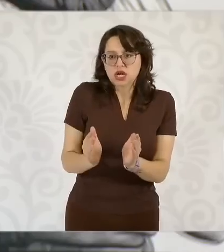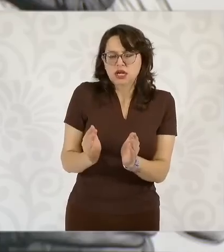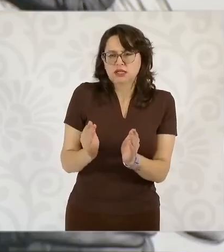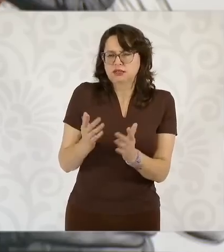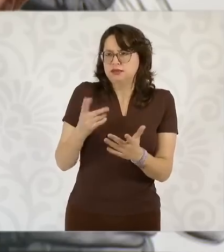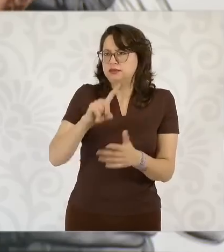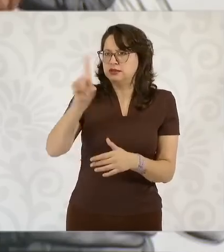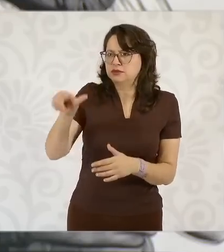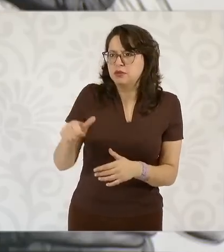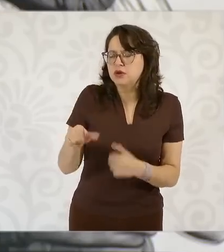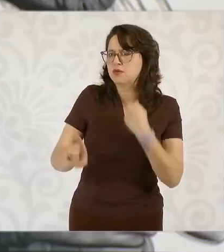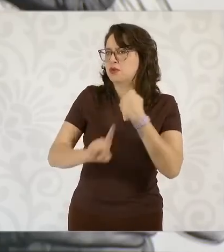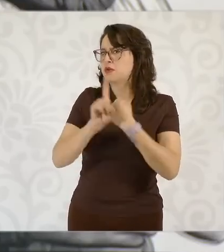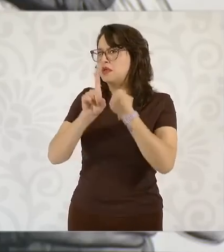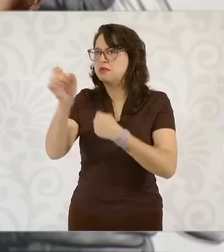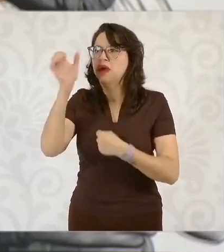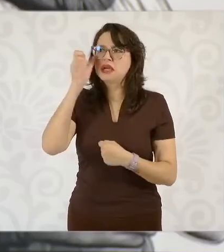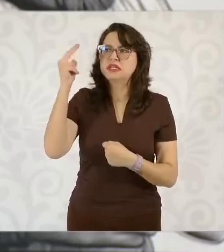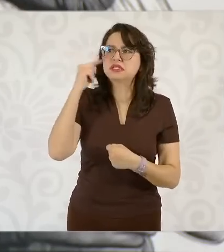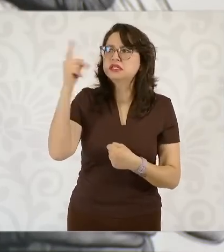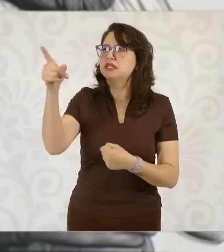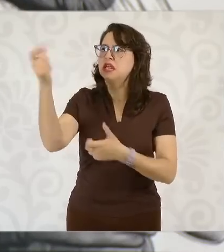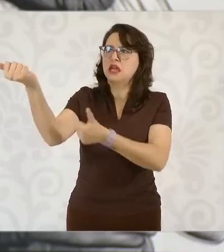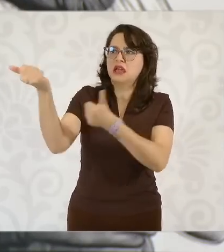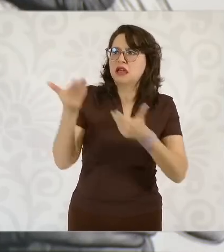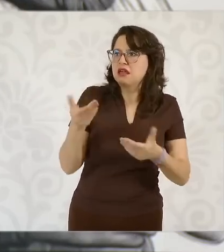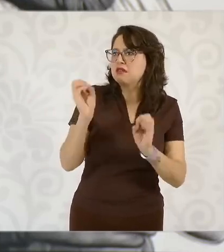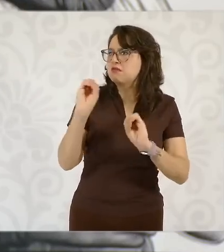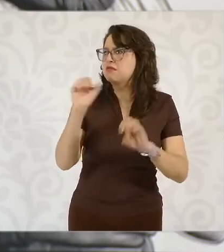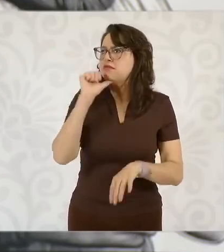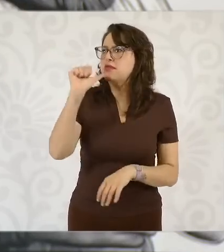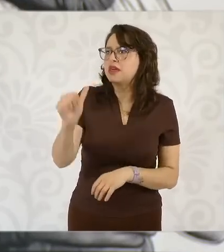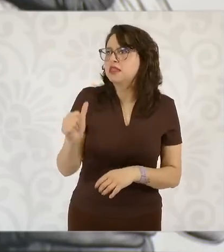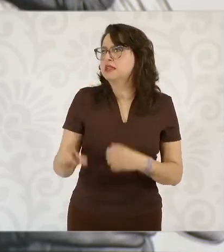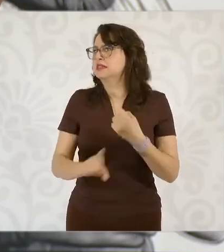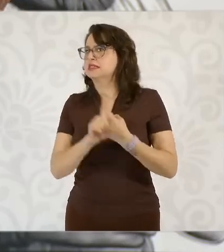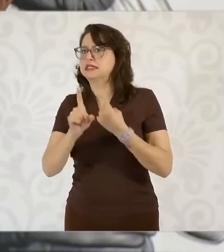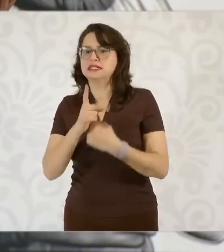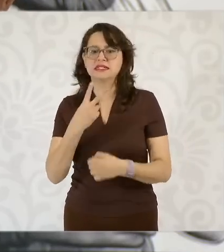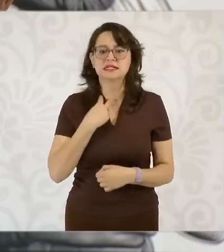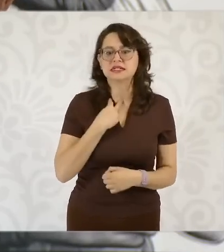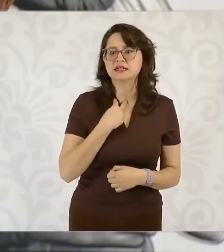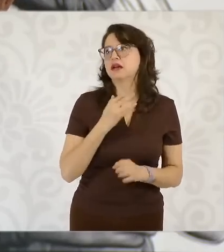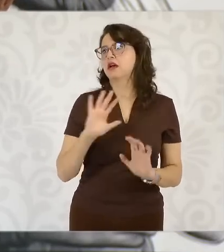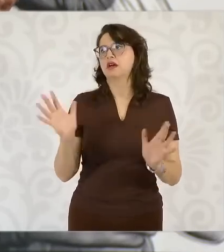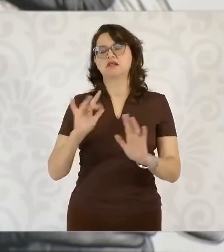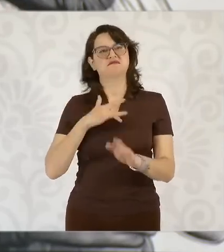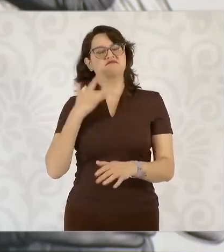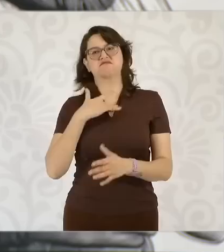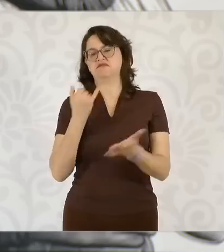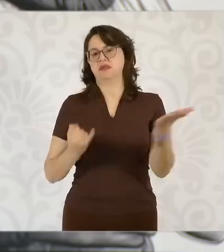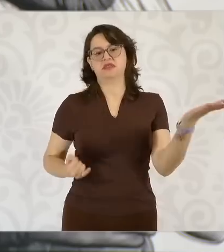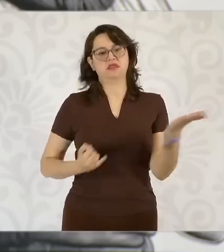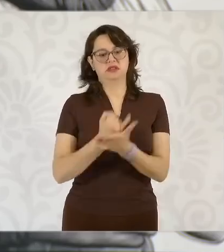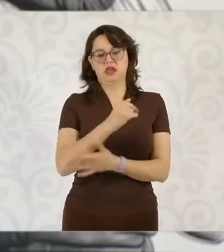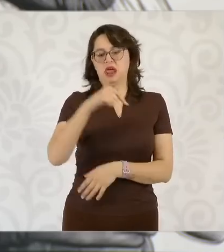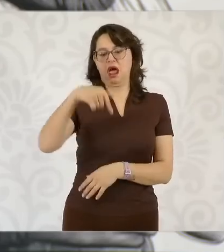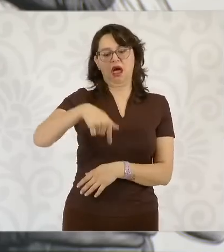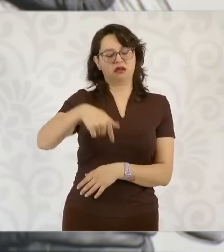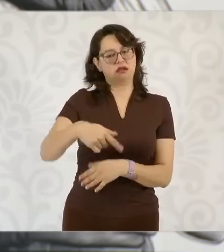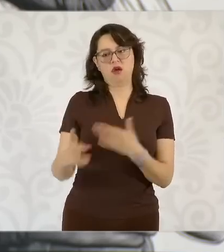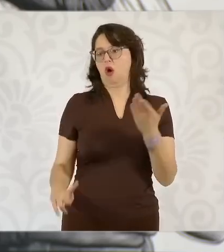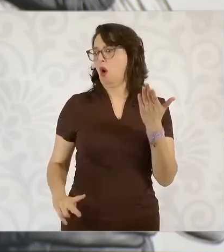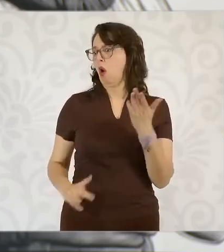mercancías de China a Estados Unidos O a México entonces eso se llamó la relocalización o se llama